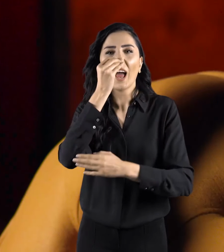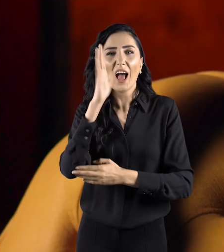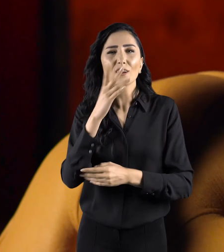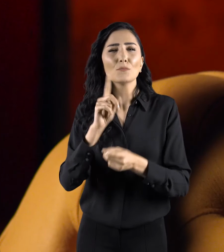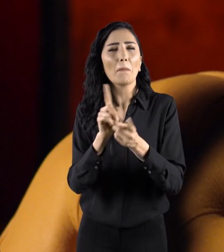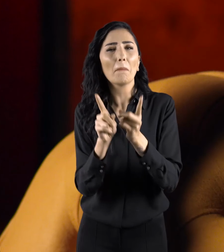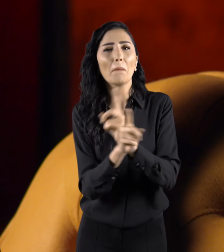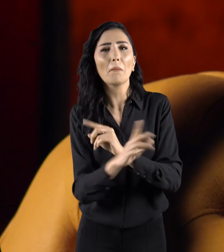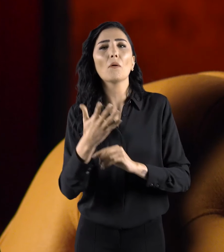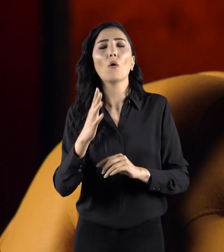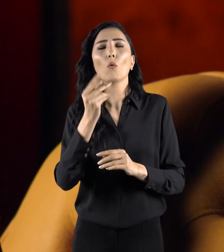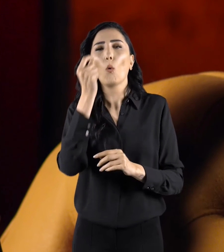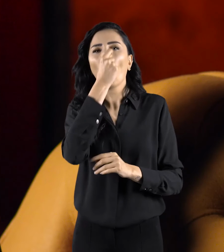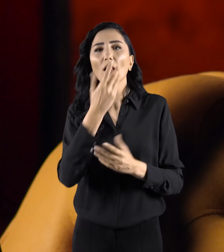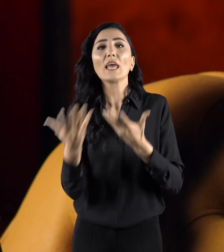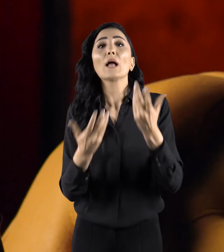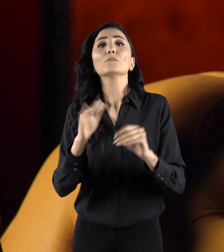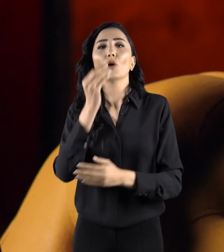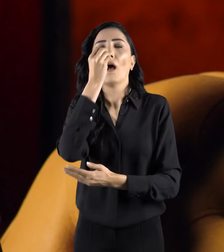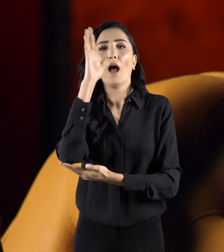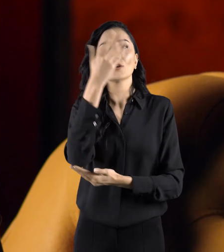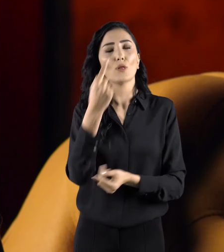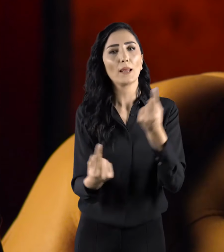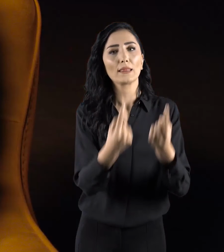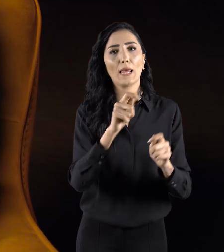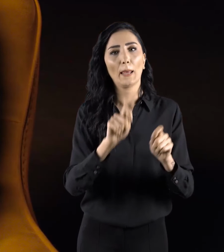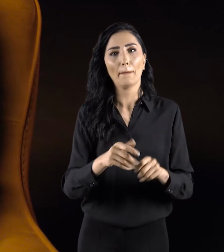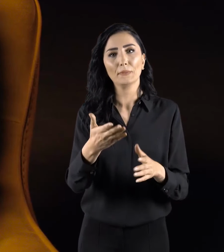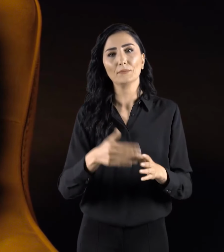Ormanlara çınar, söğüt gibi kolay yanmayacak ağaçlar dikin.